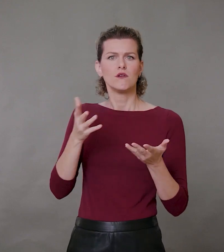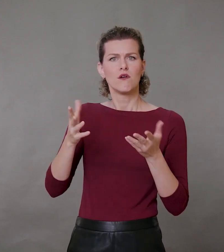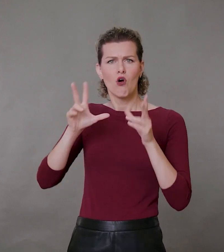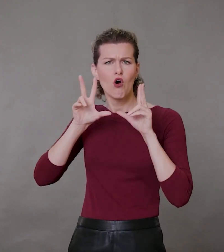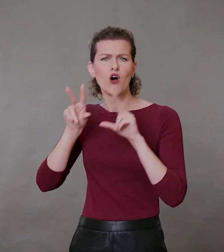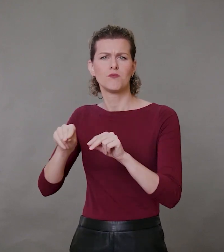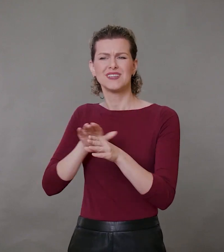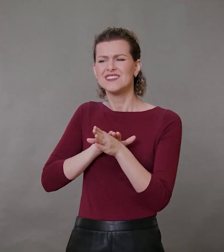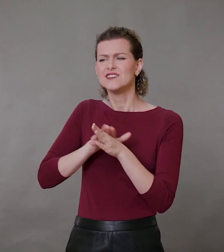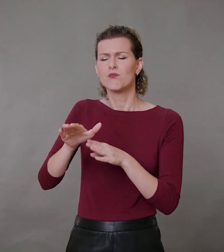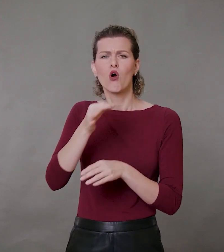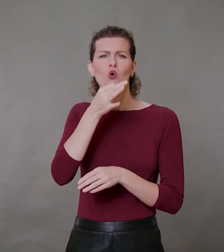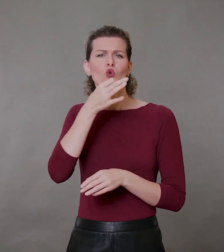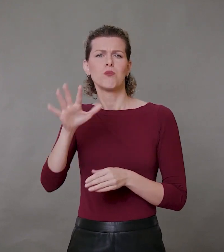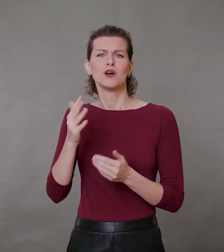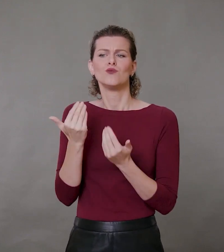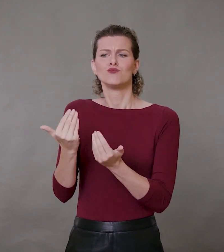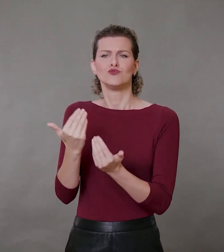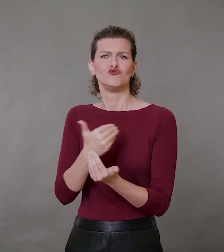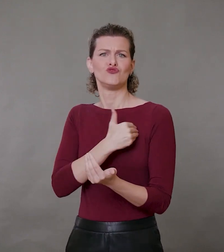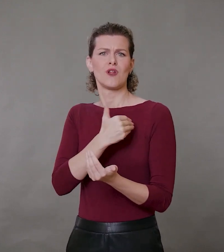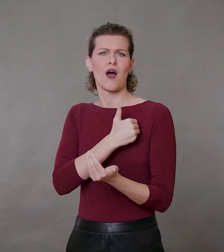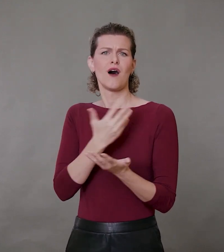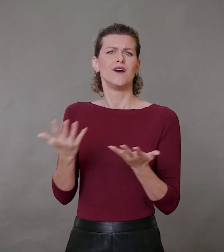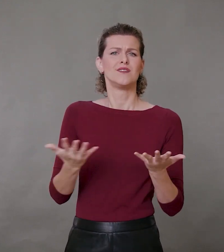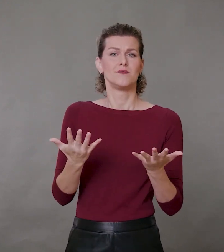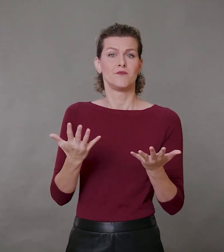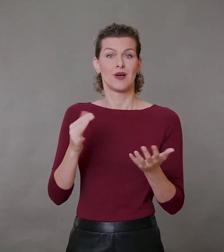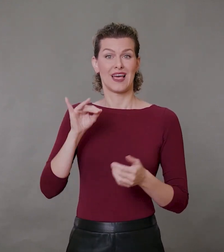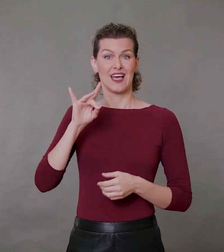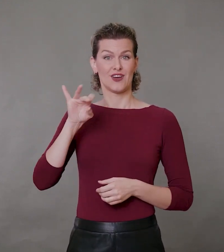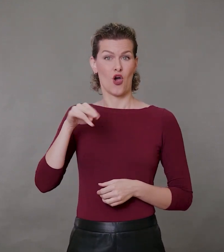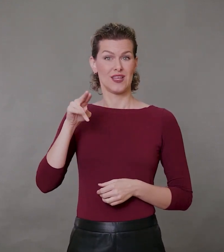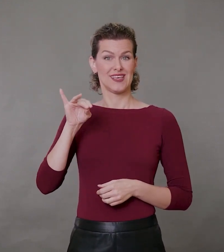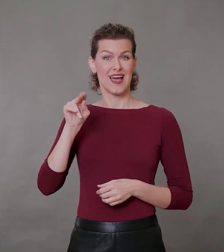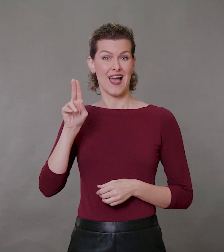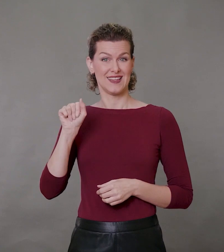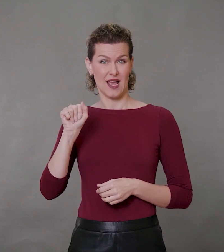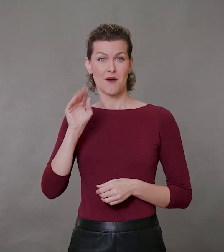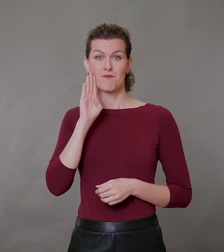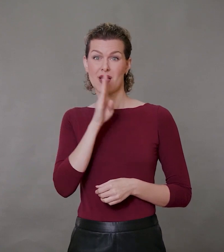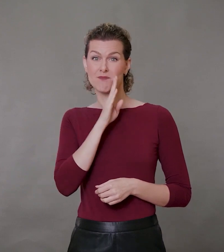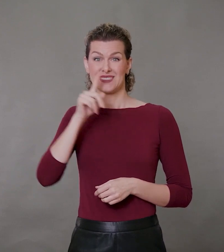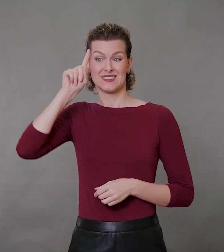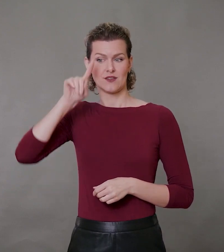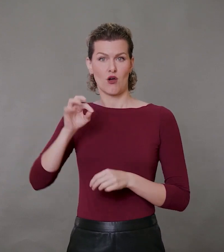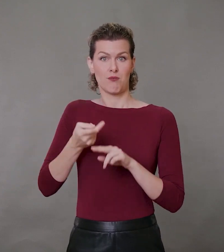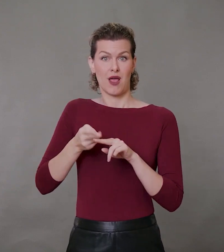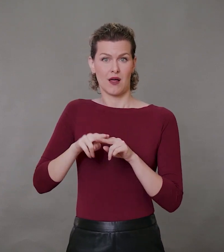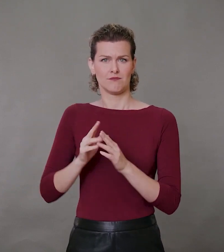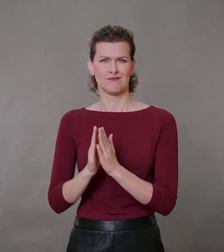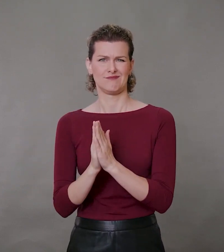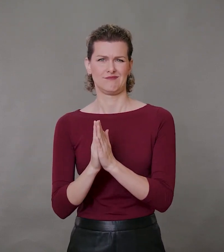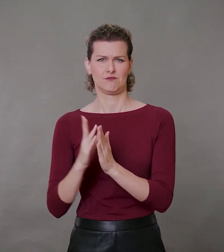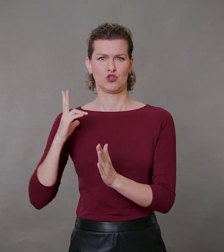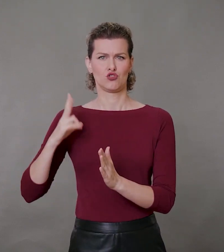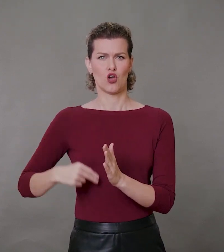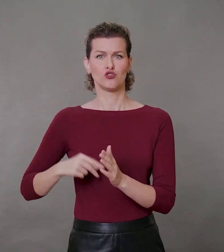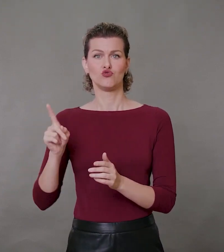обещал исполнить любое её желание. Зная об этом, Иродиада попросила Саломею,